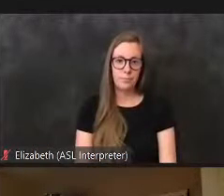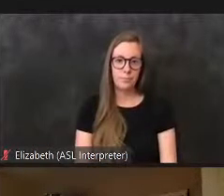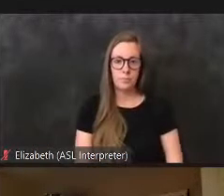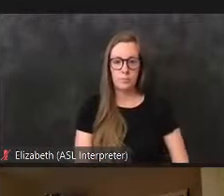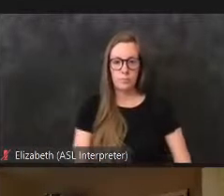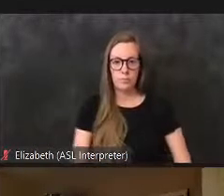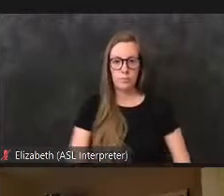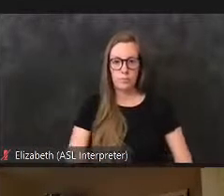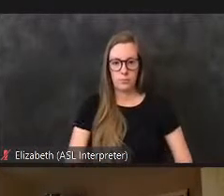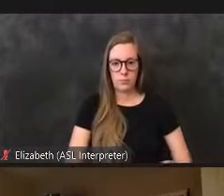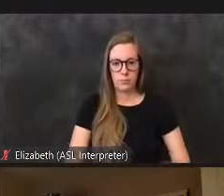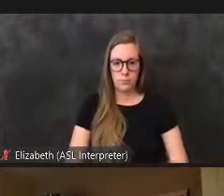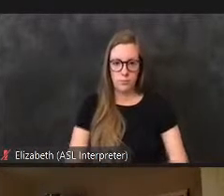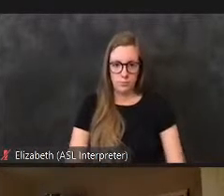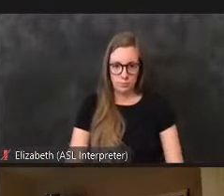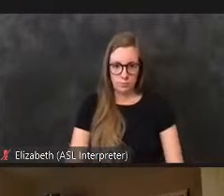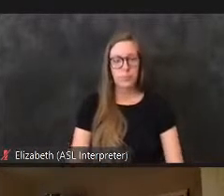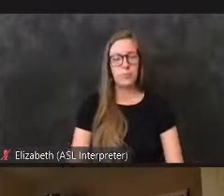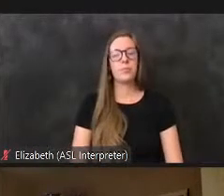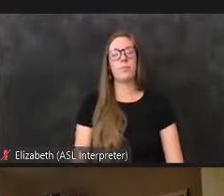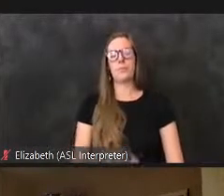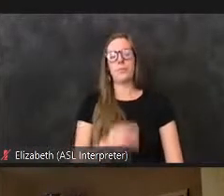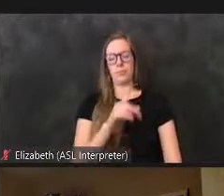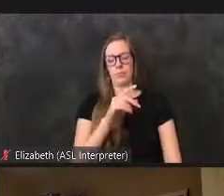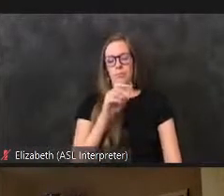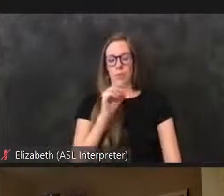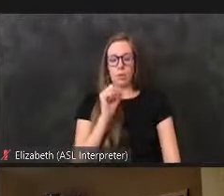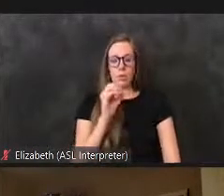Pueden encargarse de ello? Seguro. A este punto, como lo sabemos.